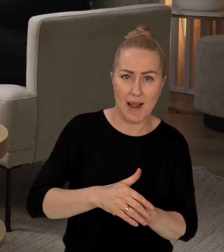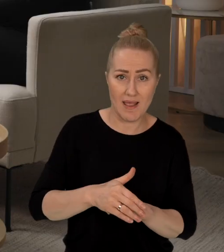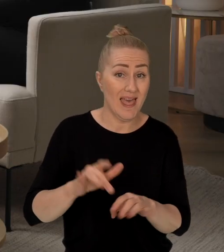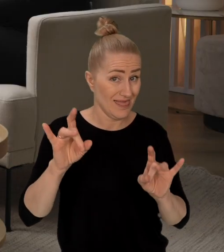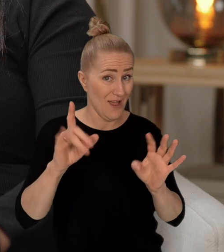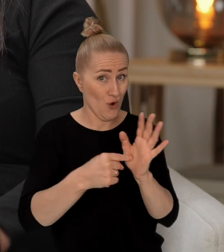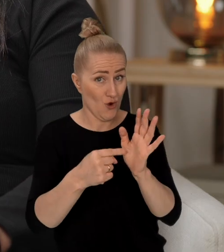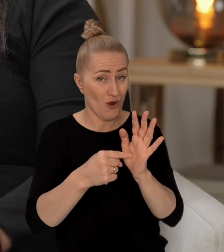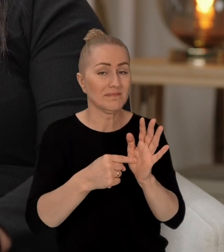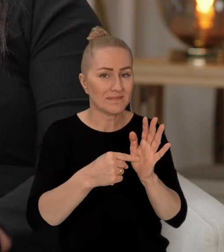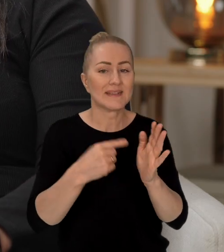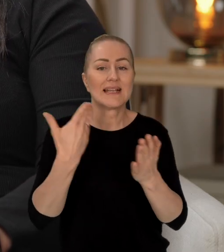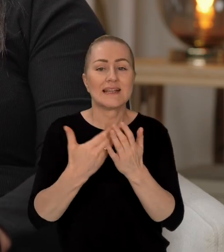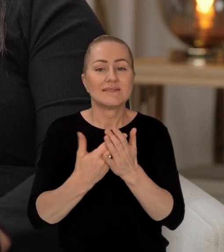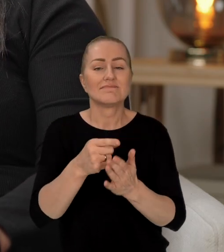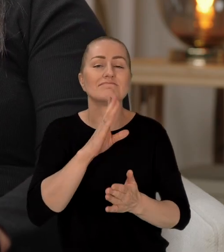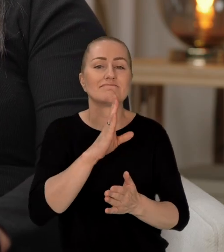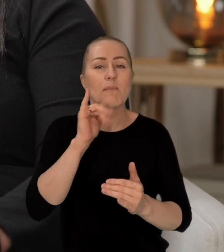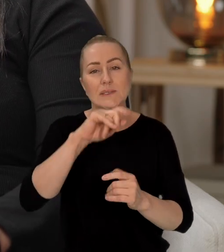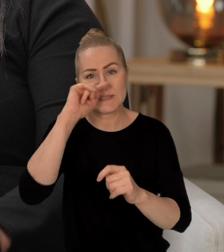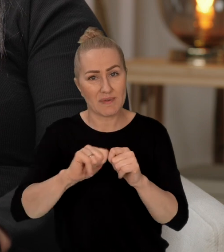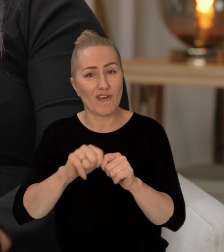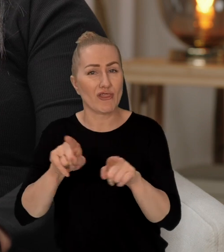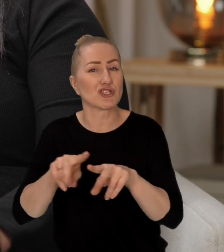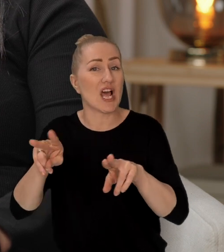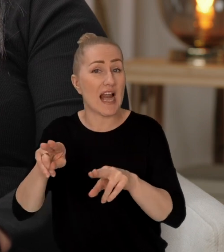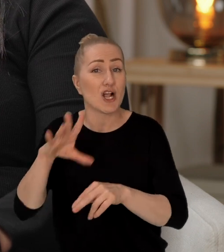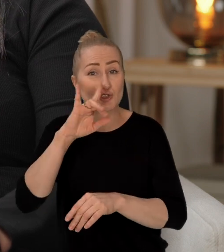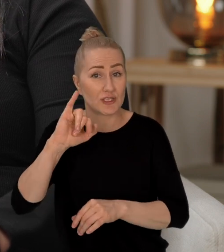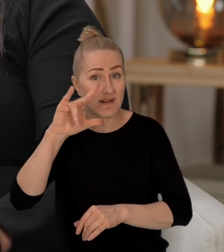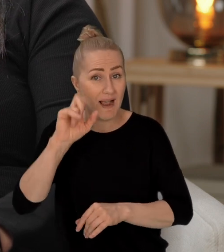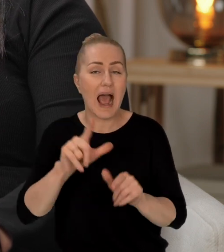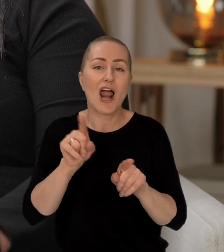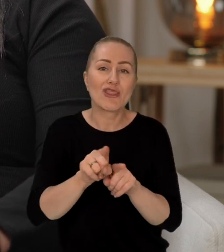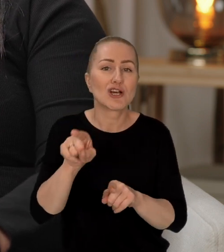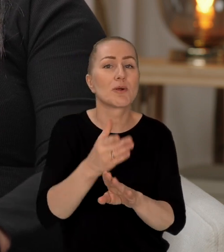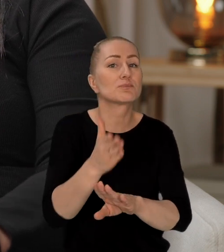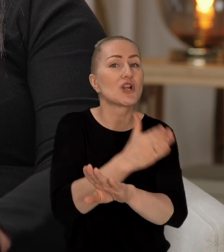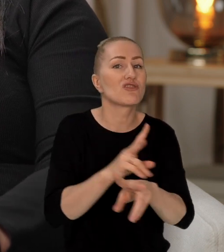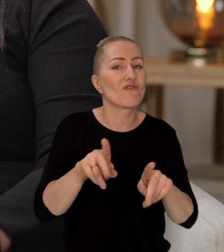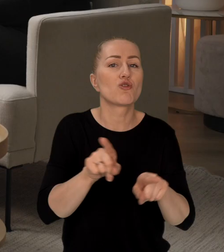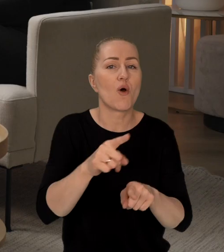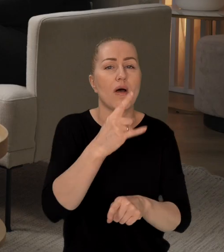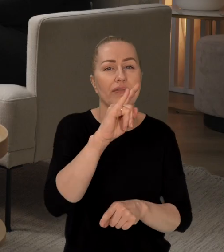Jest to screening raka szyjki, ale również stanów przednowotworowych, tzw. dysplazji szyjki macicy.